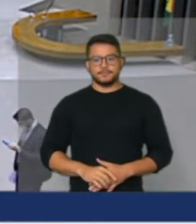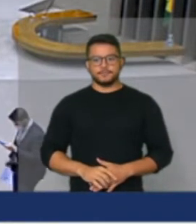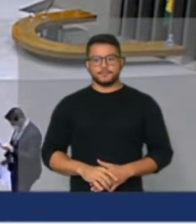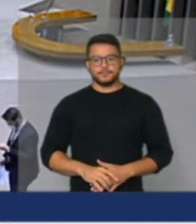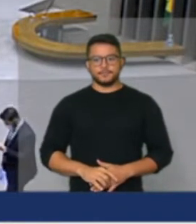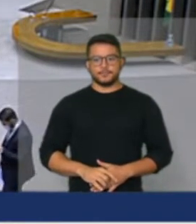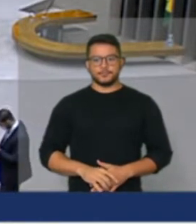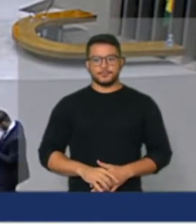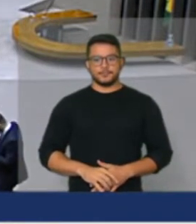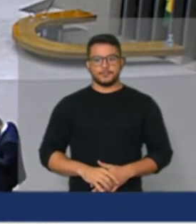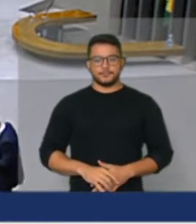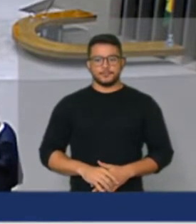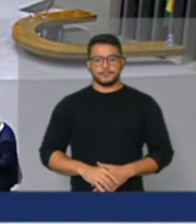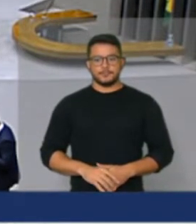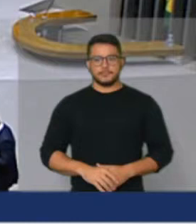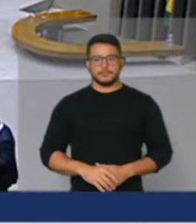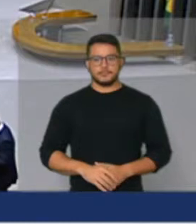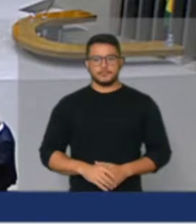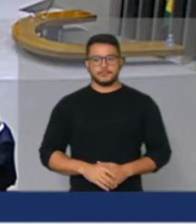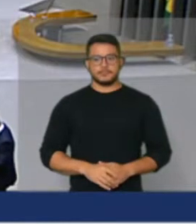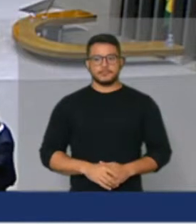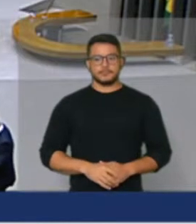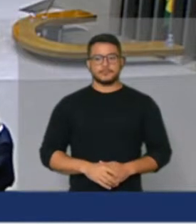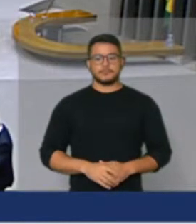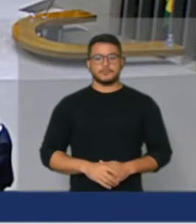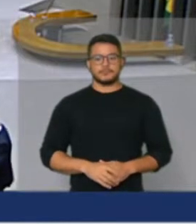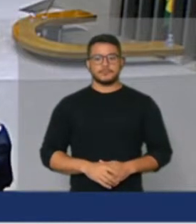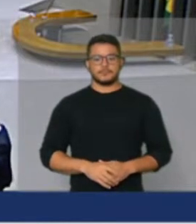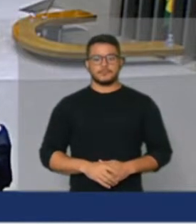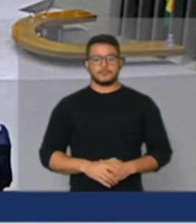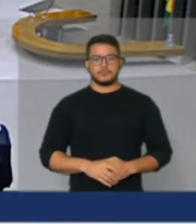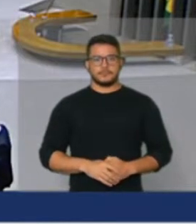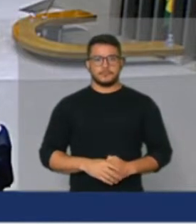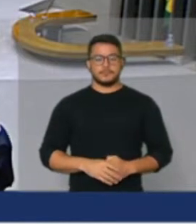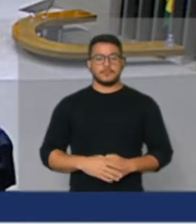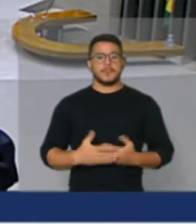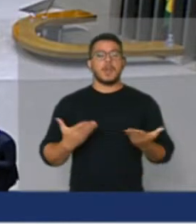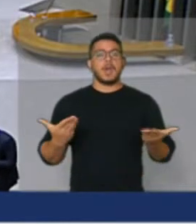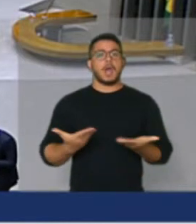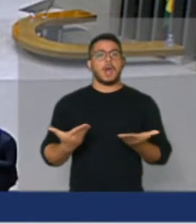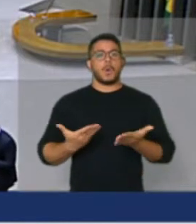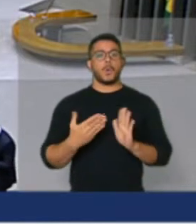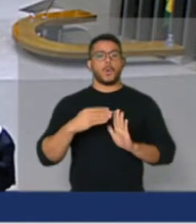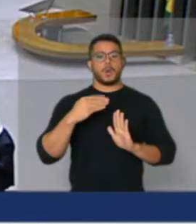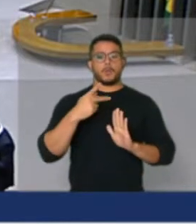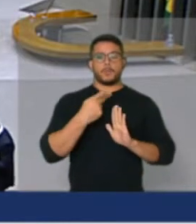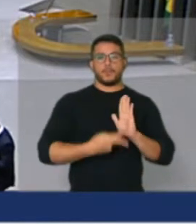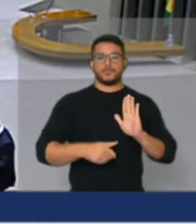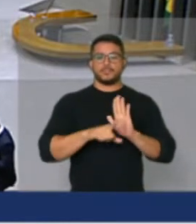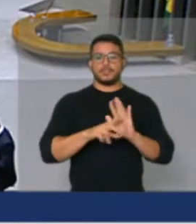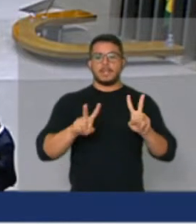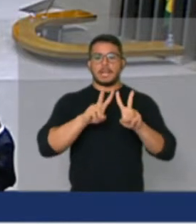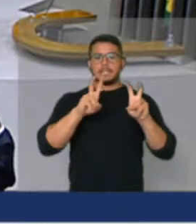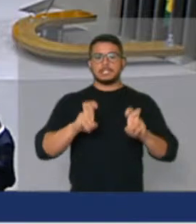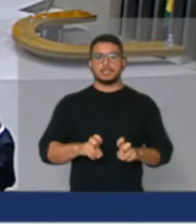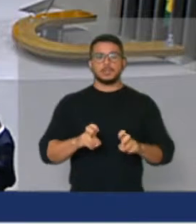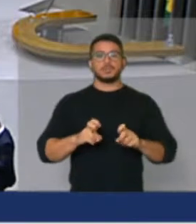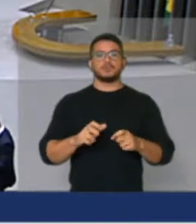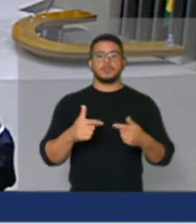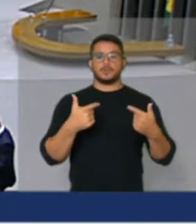TRABALHO É DISTÂNCIA DE EMPREGADAS GESTANTES. A DEPUTADA ERIKA KOKAY, DO PT DO DISTRITO FEDERAL, REQUER A RETIRADA DA PAUTA DESSE PROJETO DE LEI.